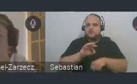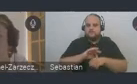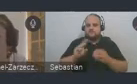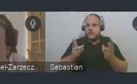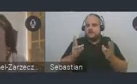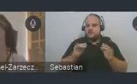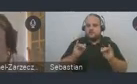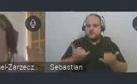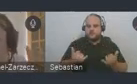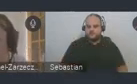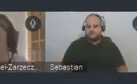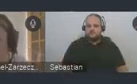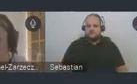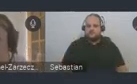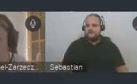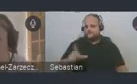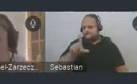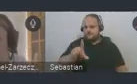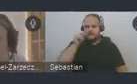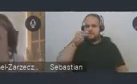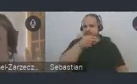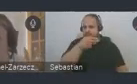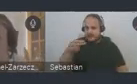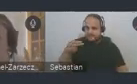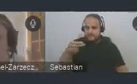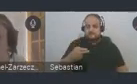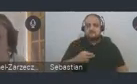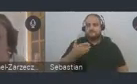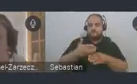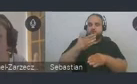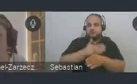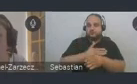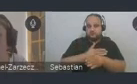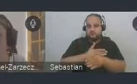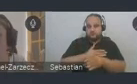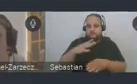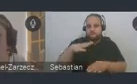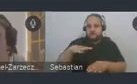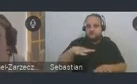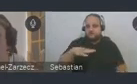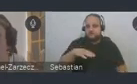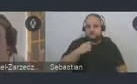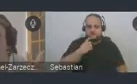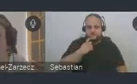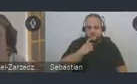Wybieramy sobie jakiś temat. Wcześniej warto też rozpoznać,